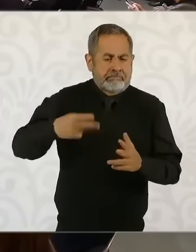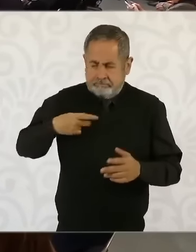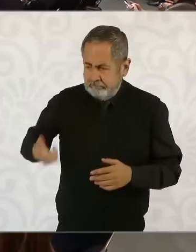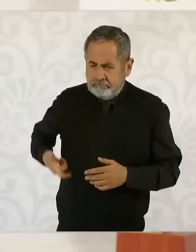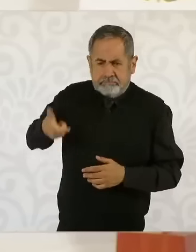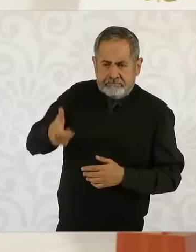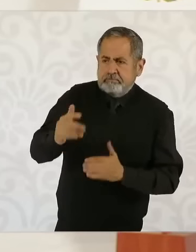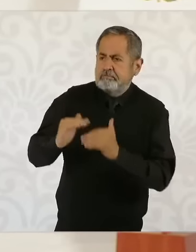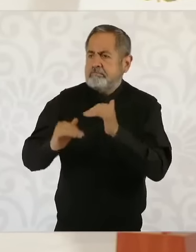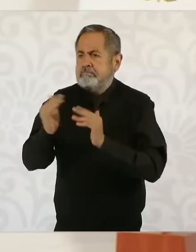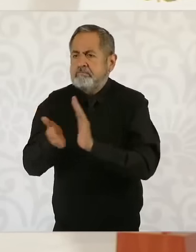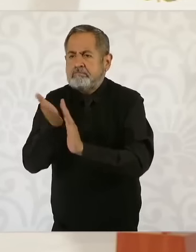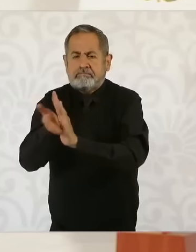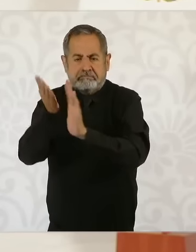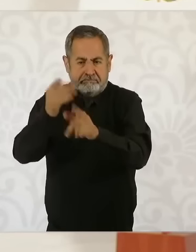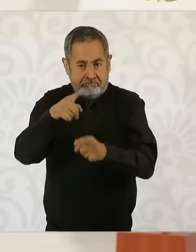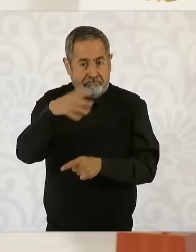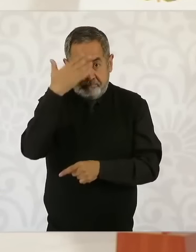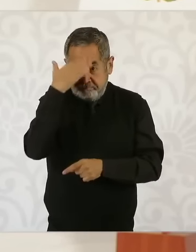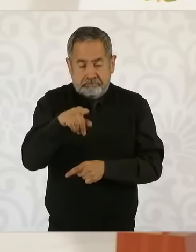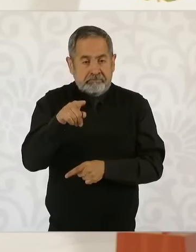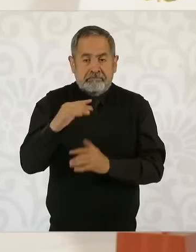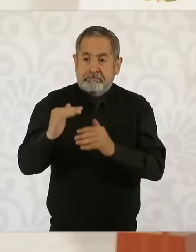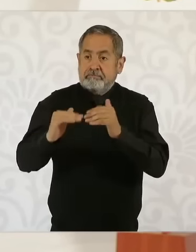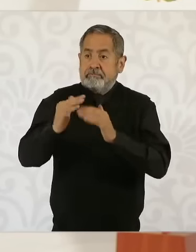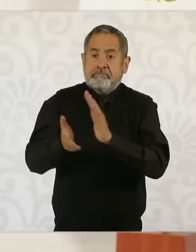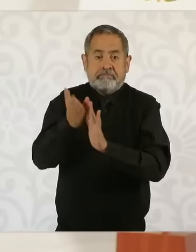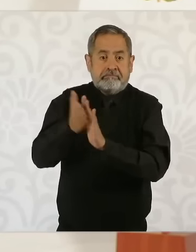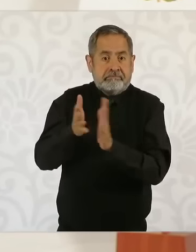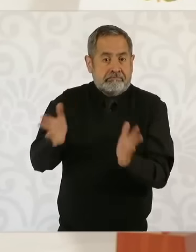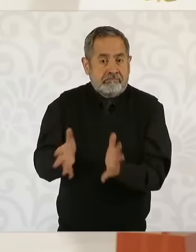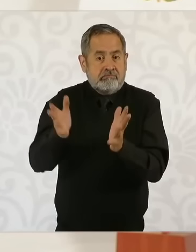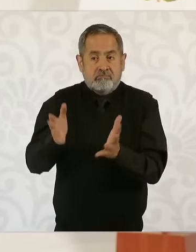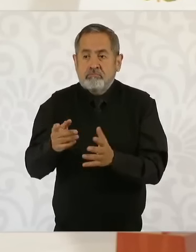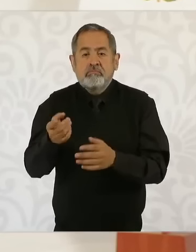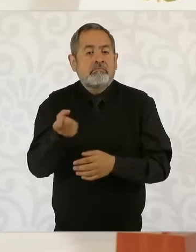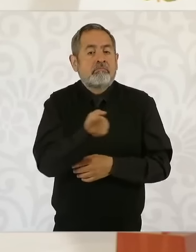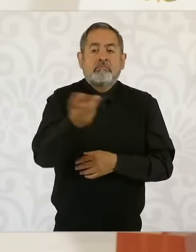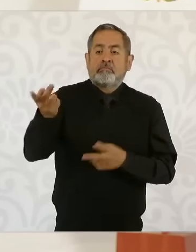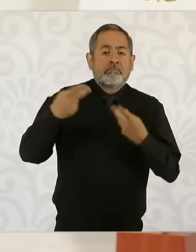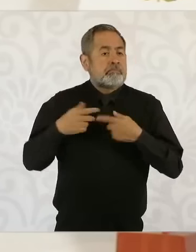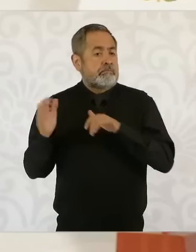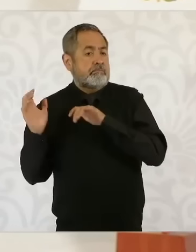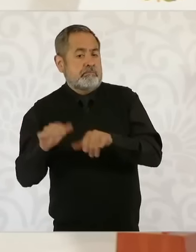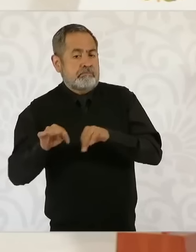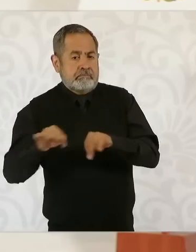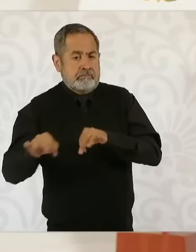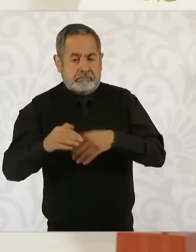saben que el uno de los sectores que más impulsa y dinamiza la economía pues es la construcción